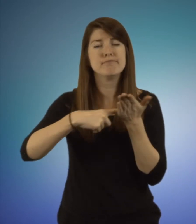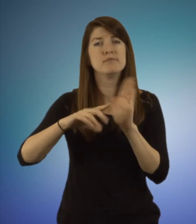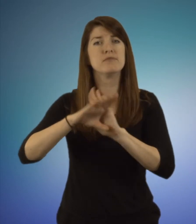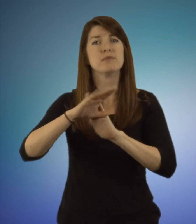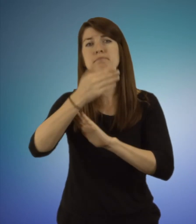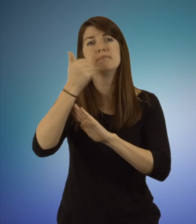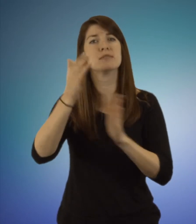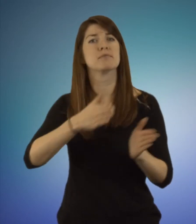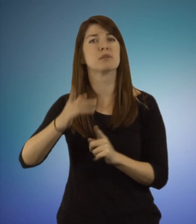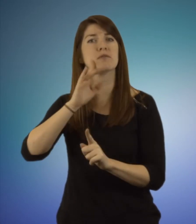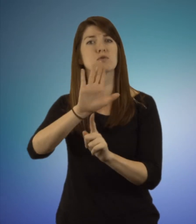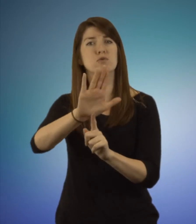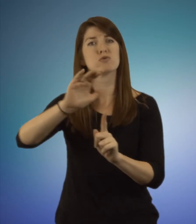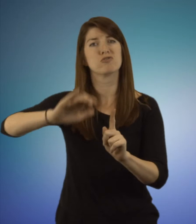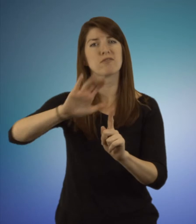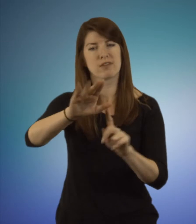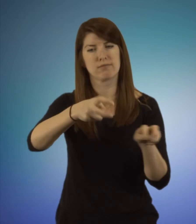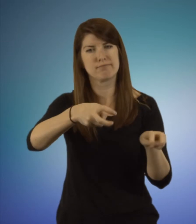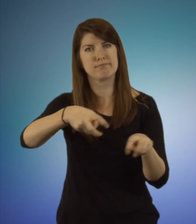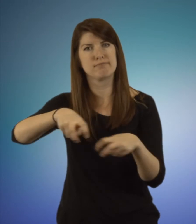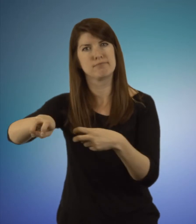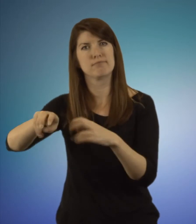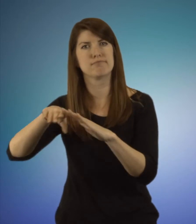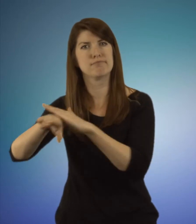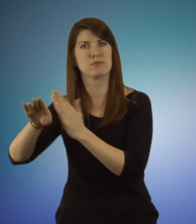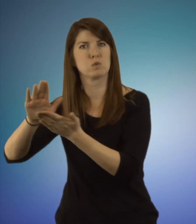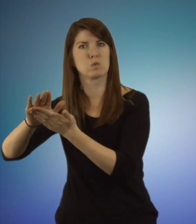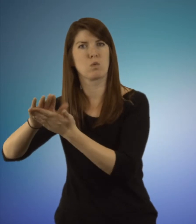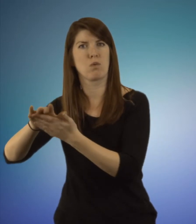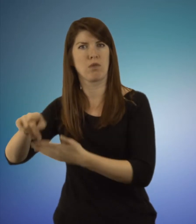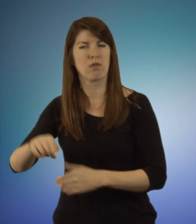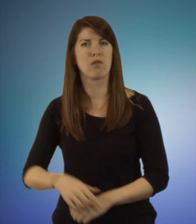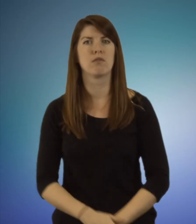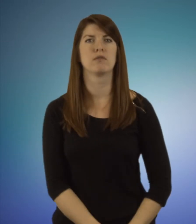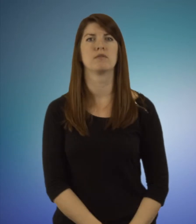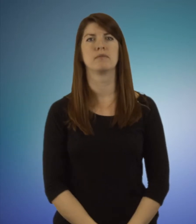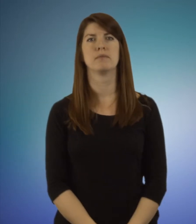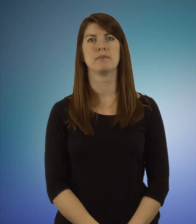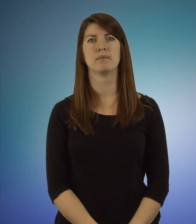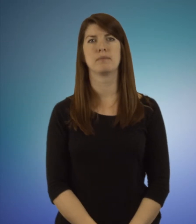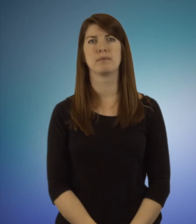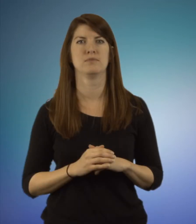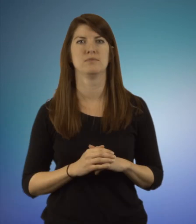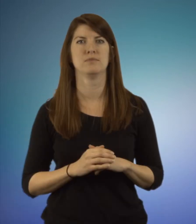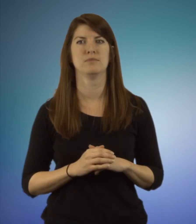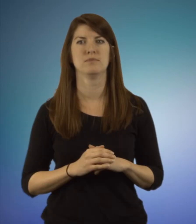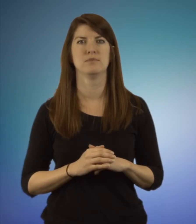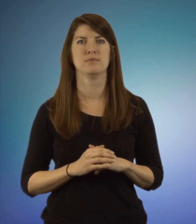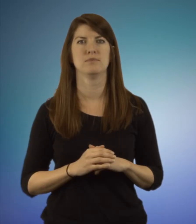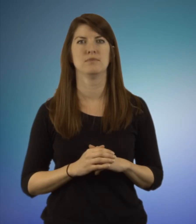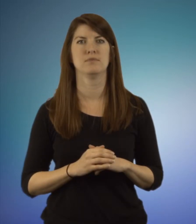transición de su hijo en la escuela.